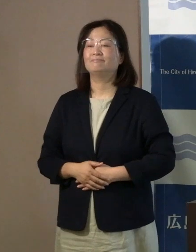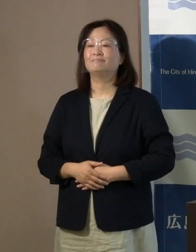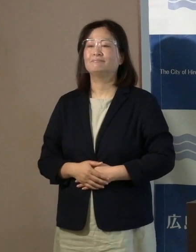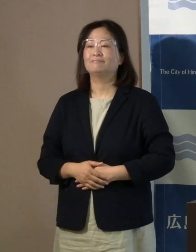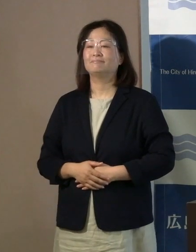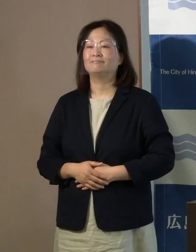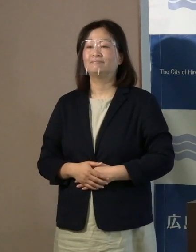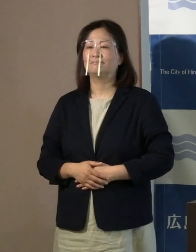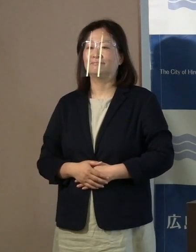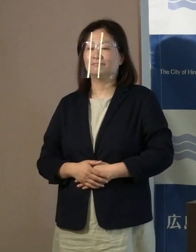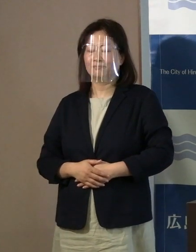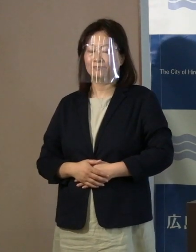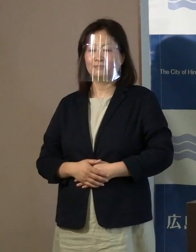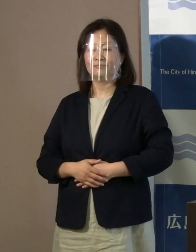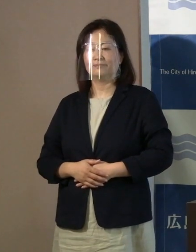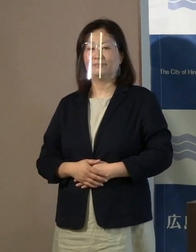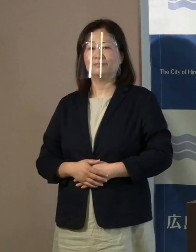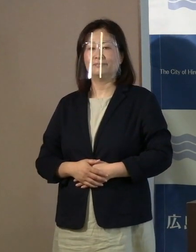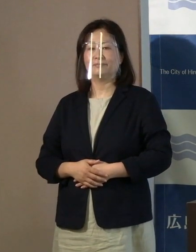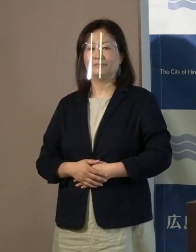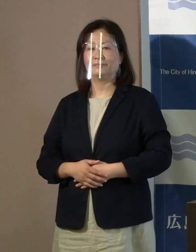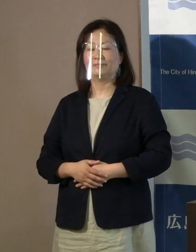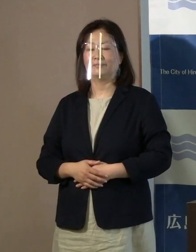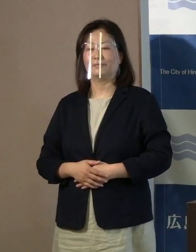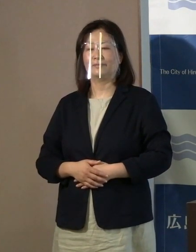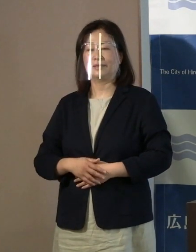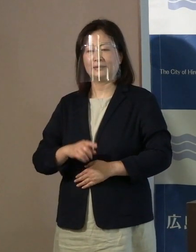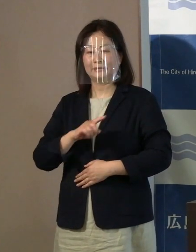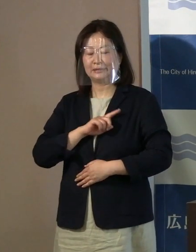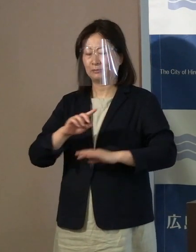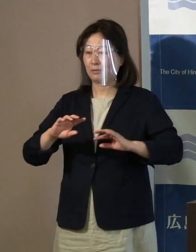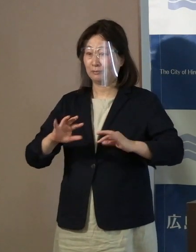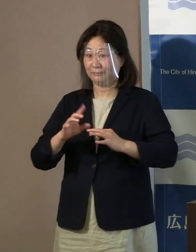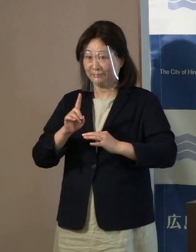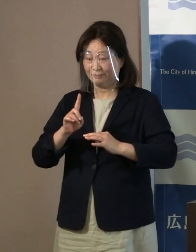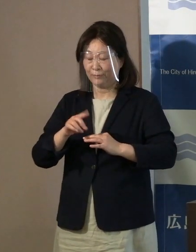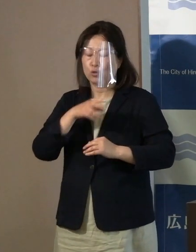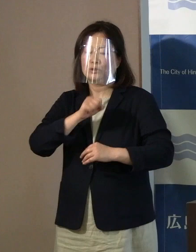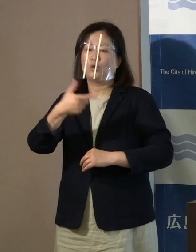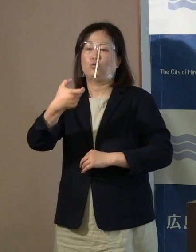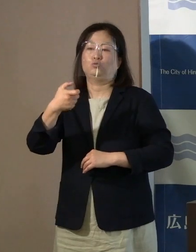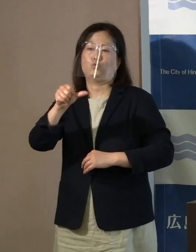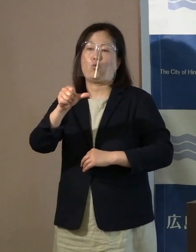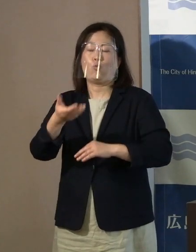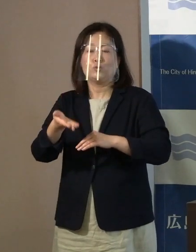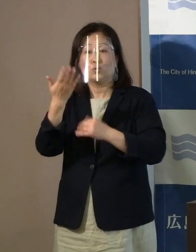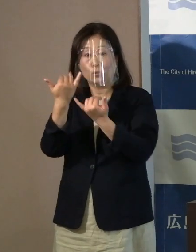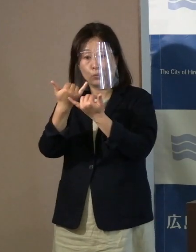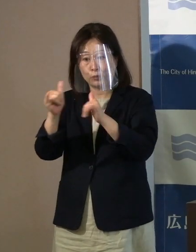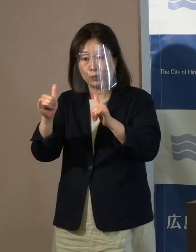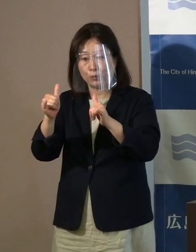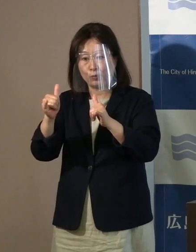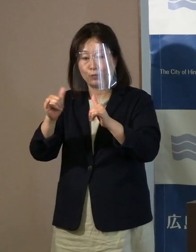(市長)まず一番話題になりましたのは､ 65歳以上の方について どうなるかっていうふうなことが あったのですけれども､